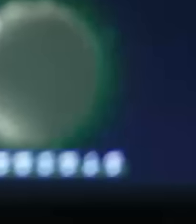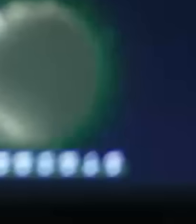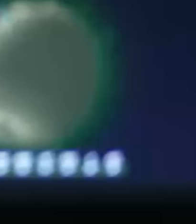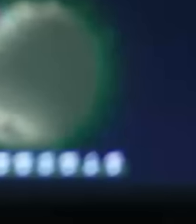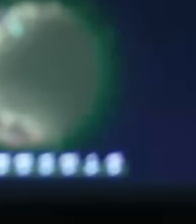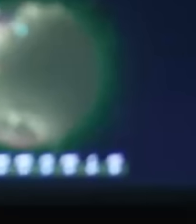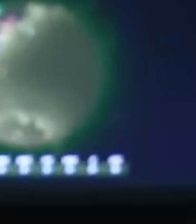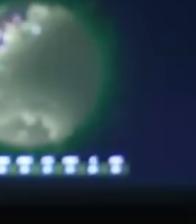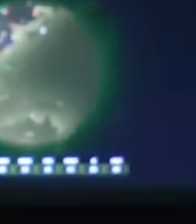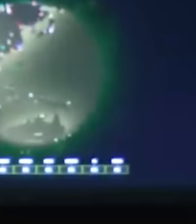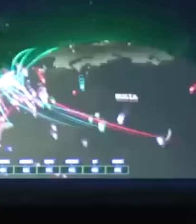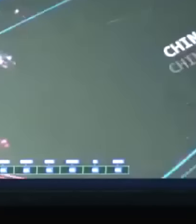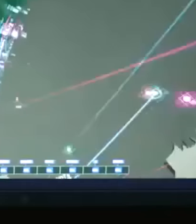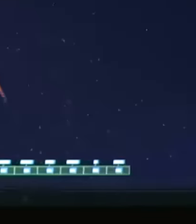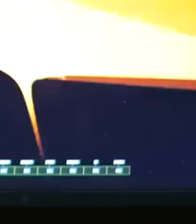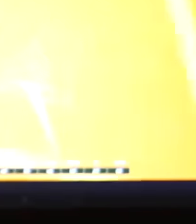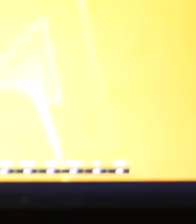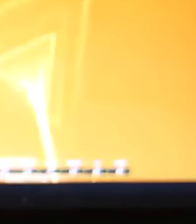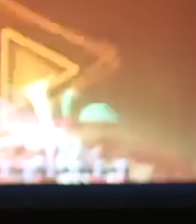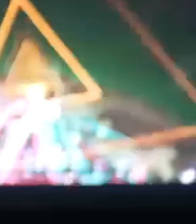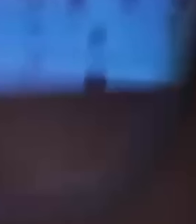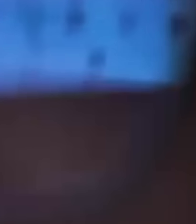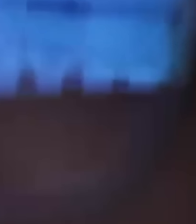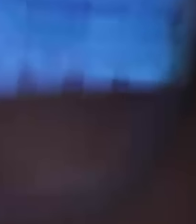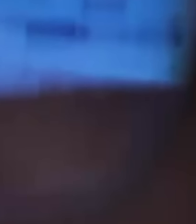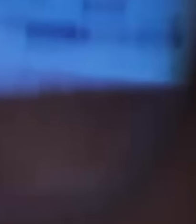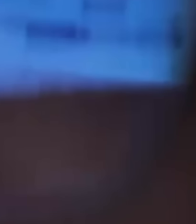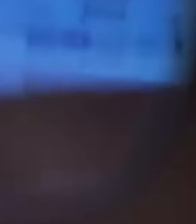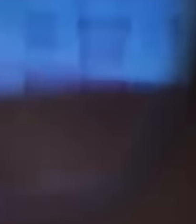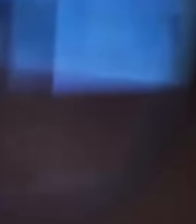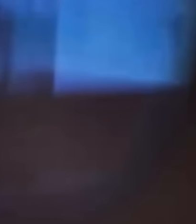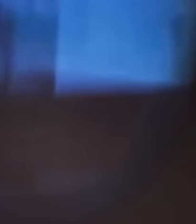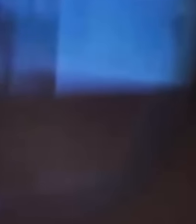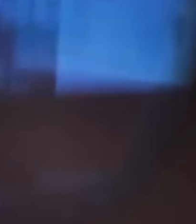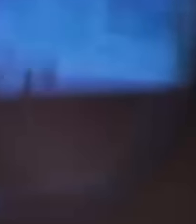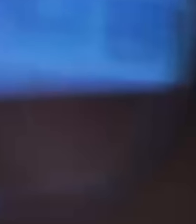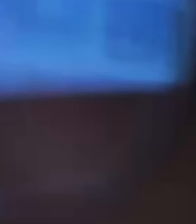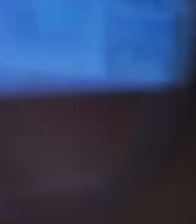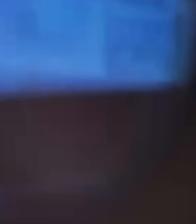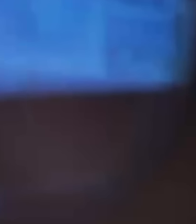García Harfuch, que demuestran [música] que en esta nueva etapa el que la hace la paga.